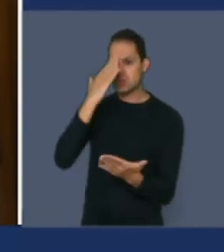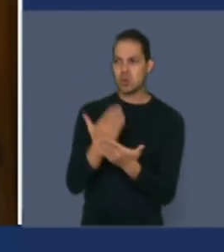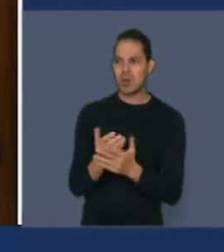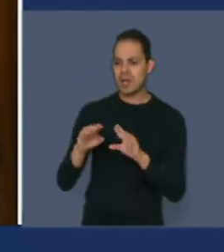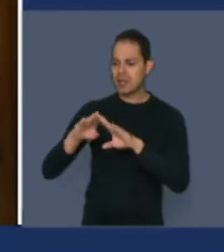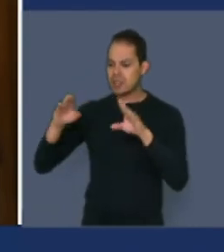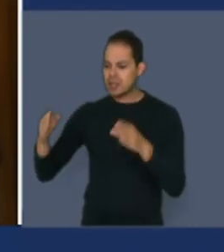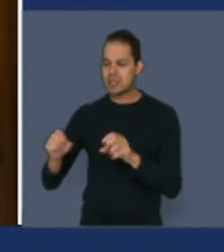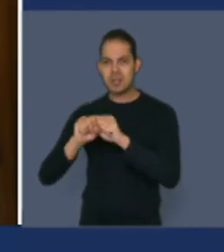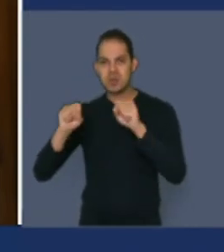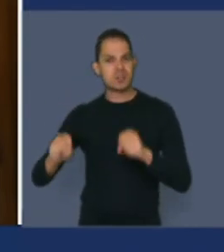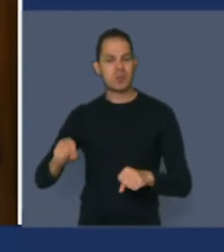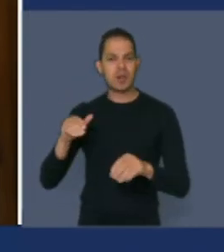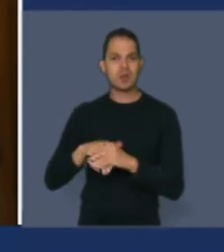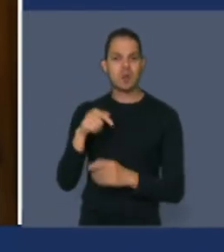VÃO SE PRESTAM AO SERVIÇO, AO DESSERVIÇO DE VIR AQUI